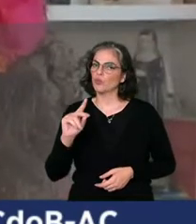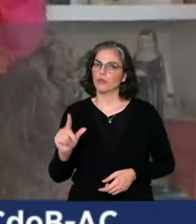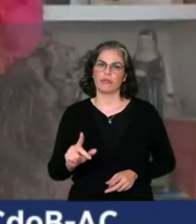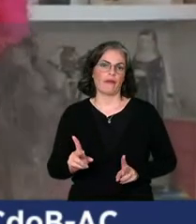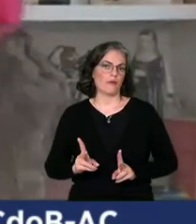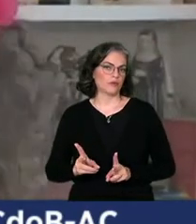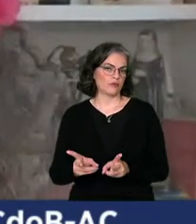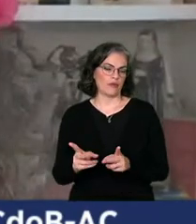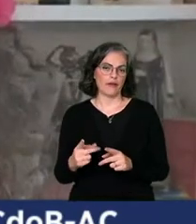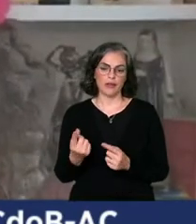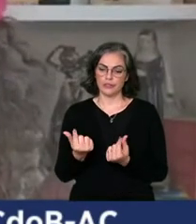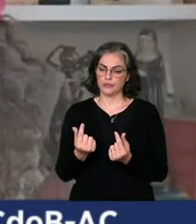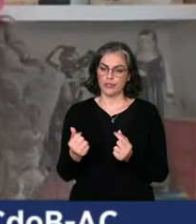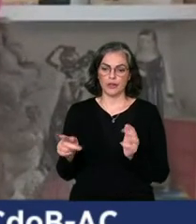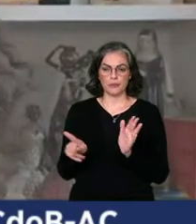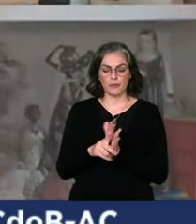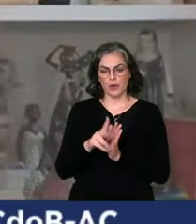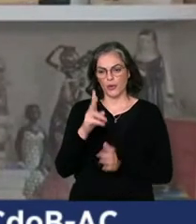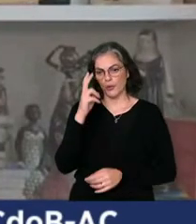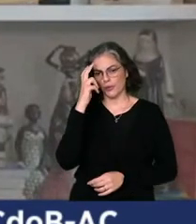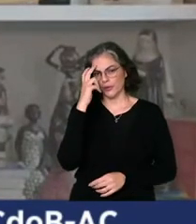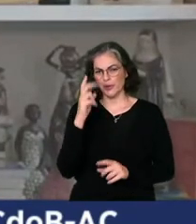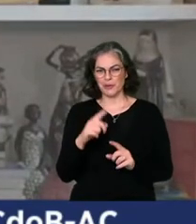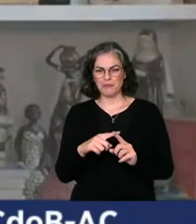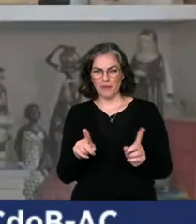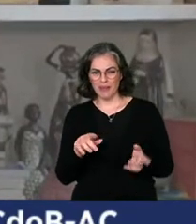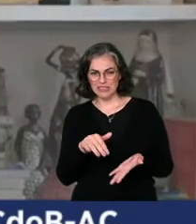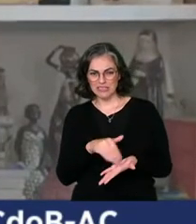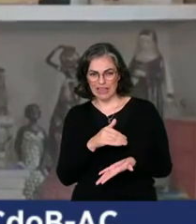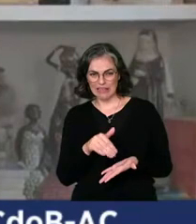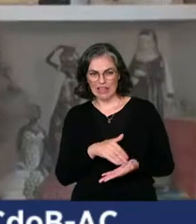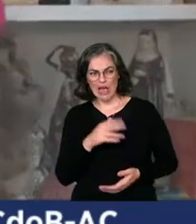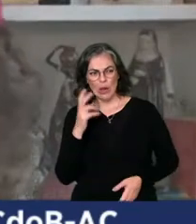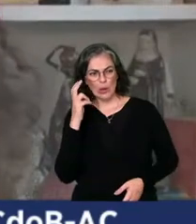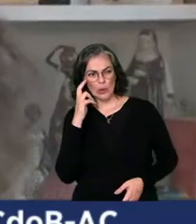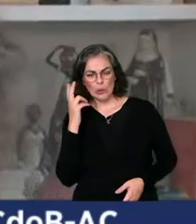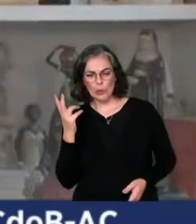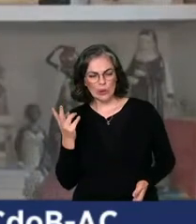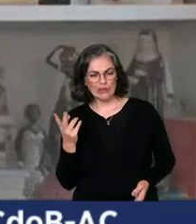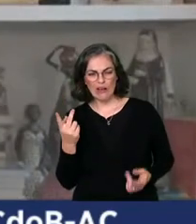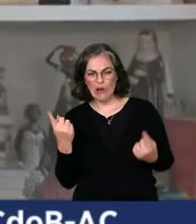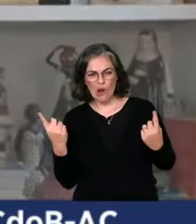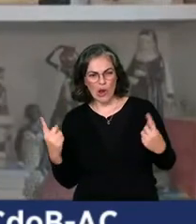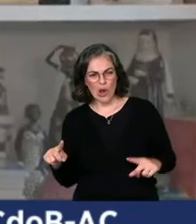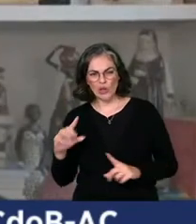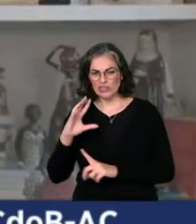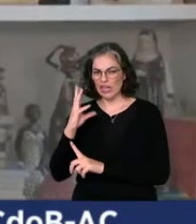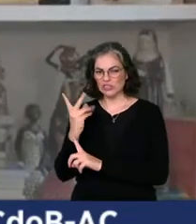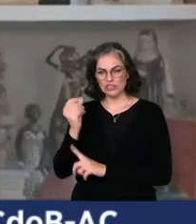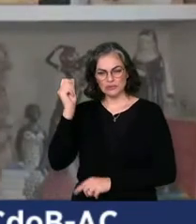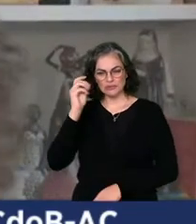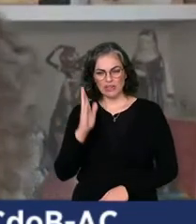PARA SEGUIR DESSA FORMA PORQUE O DINHEIRO DA CULTURA E AQUELE SECRETÁRIO LÁ DA CULTURA SE COLOCA O TEMPO INTEIRO CONTRA